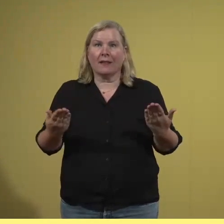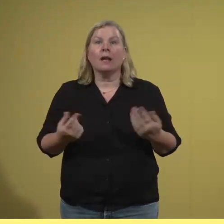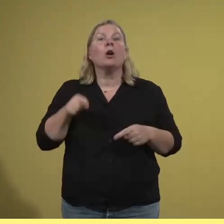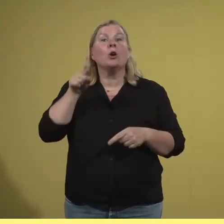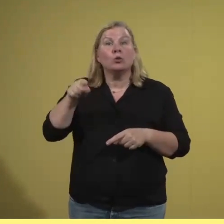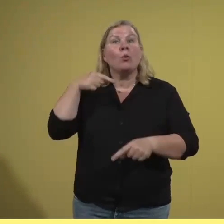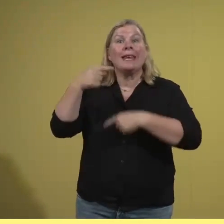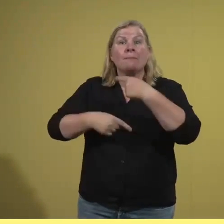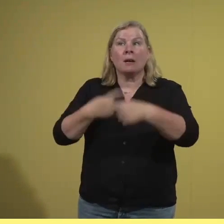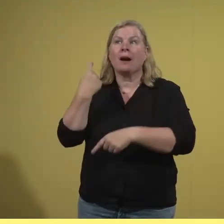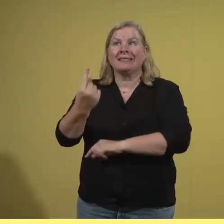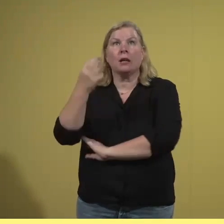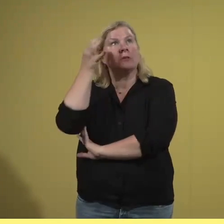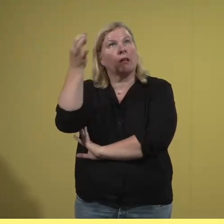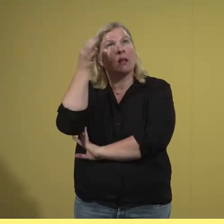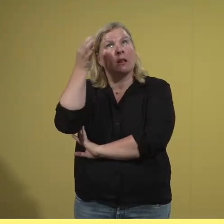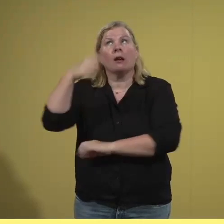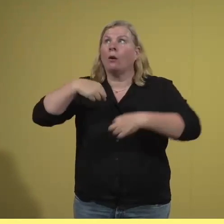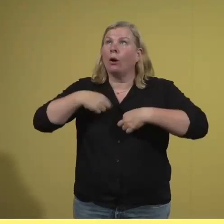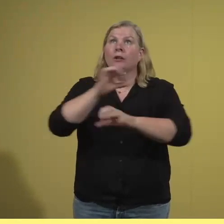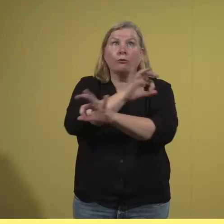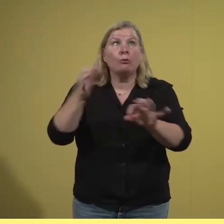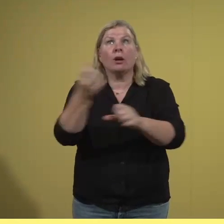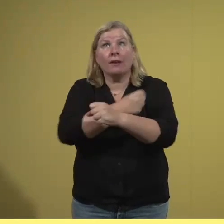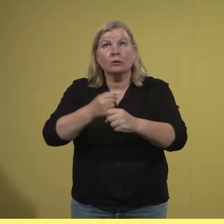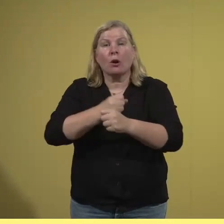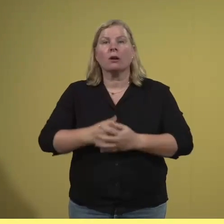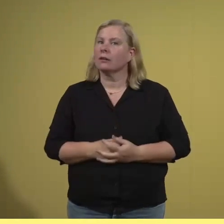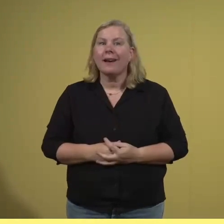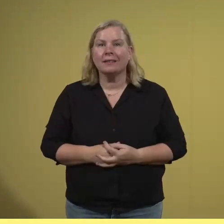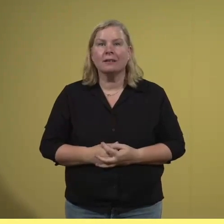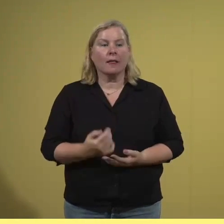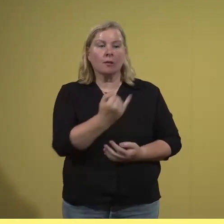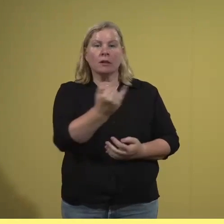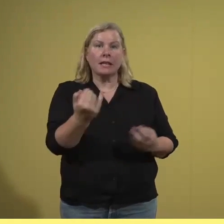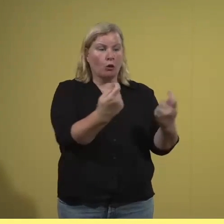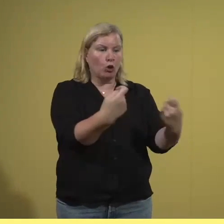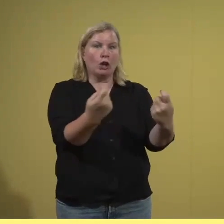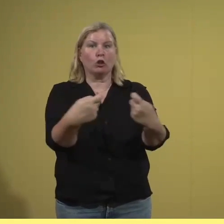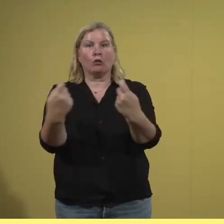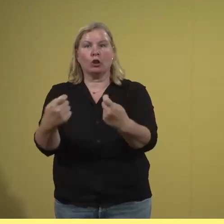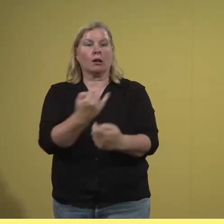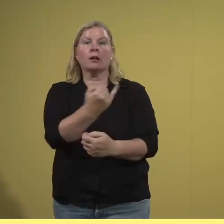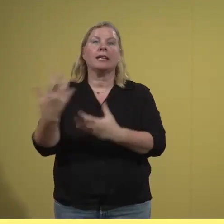Weil du dann ja nicht immer ausdenken musst, was kochen wir heute für die anderen, sondern jeder schlägt was vor: